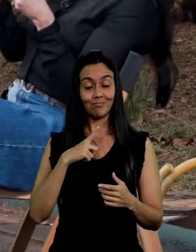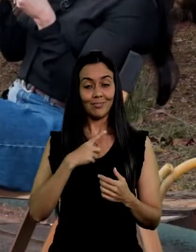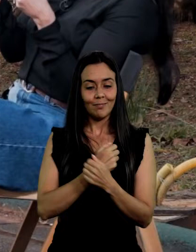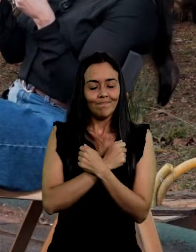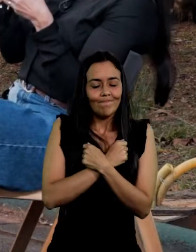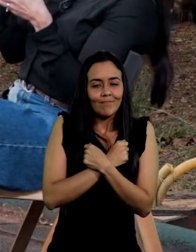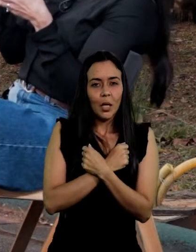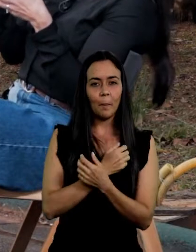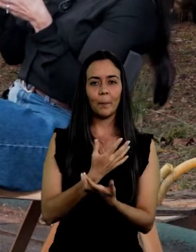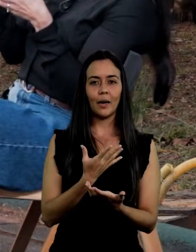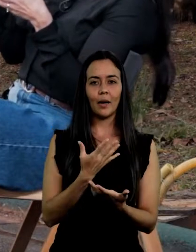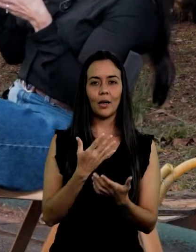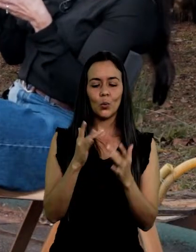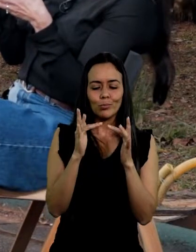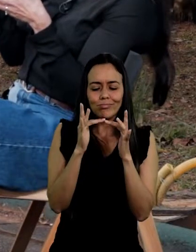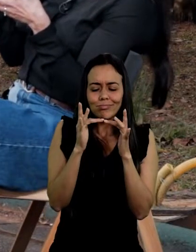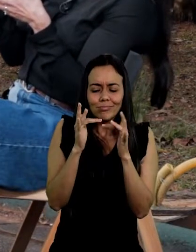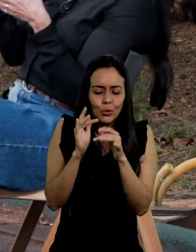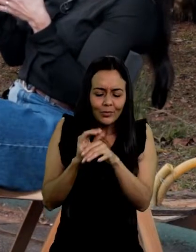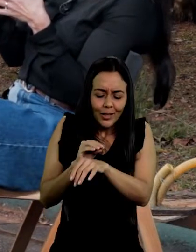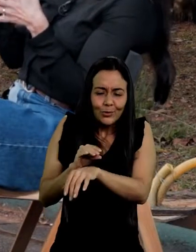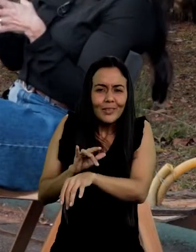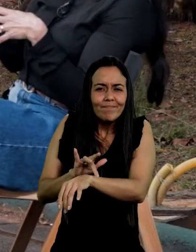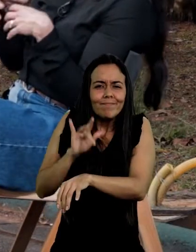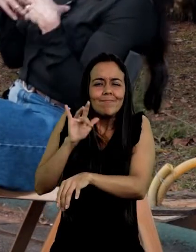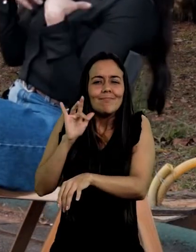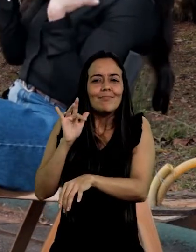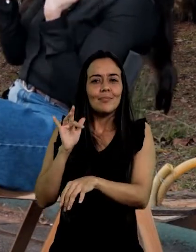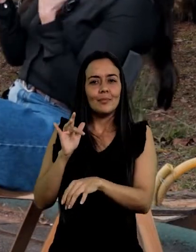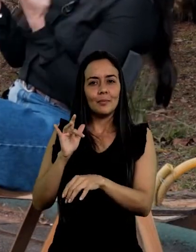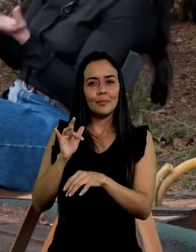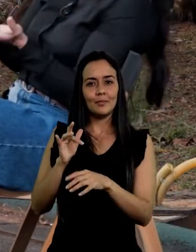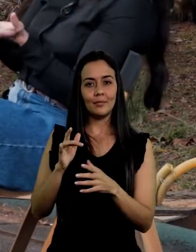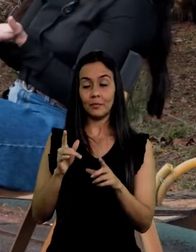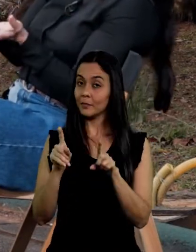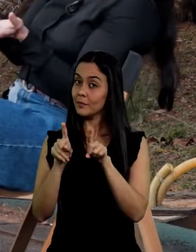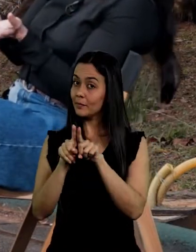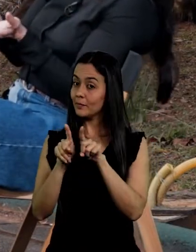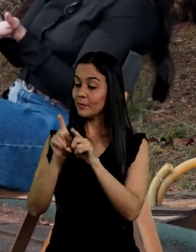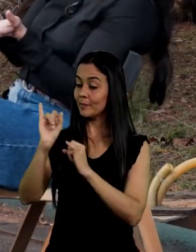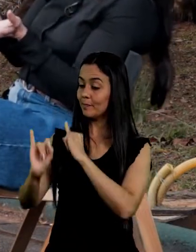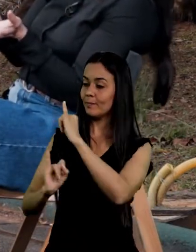Tem também a situação de a gente consumir muita informação